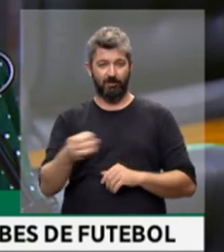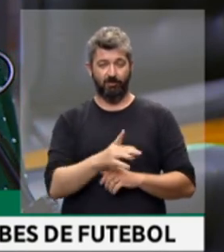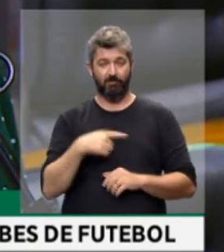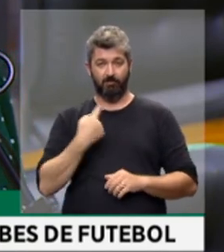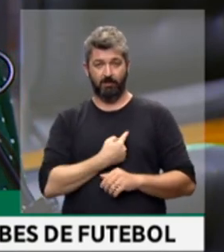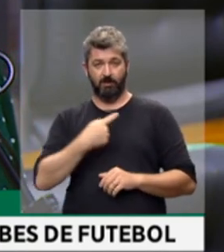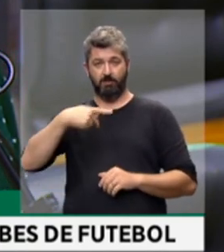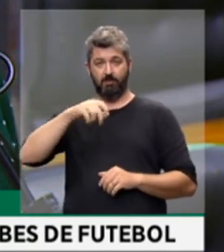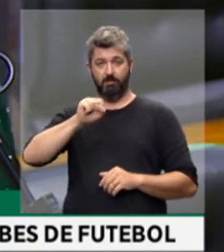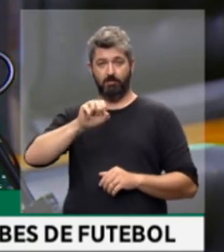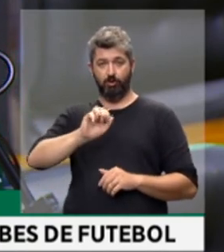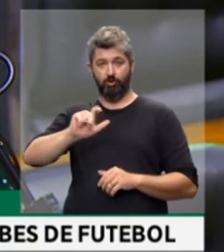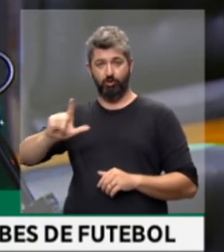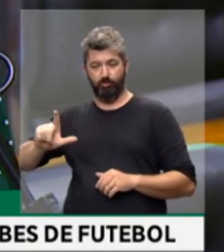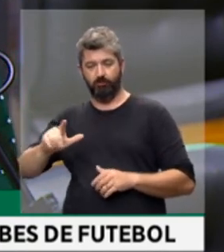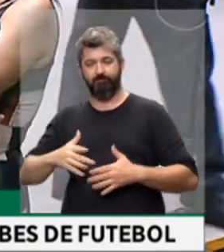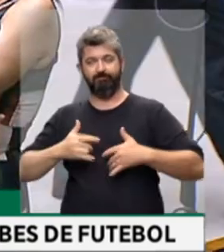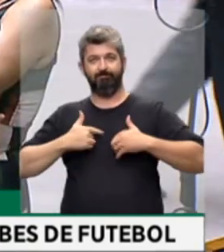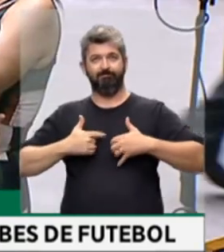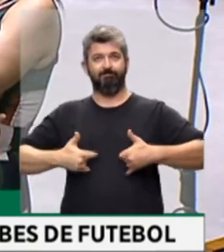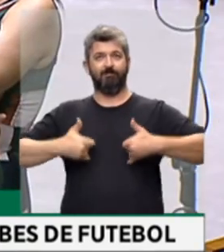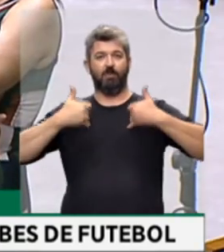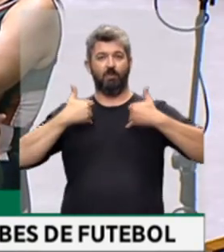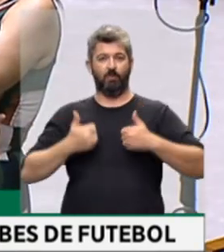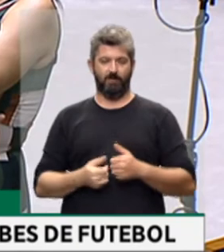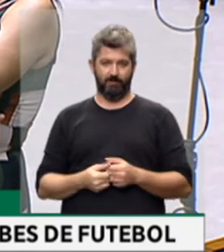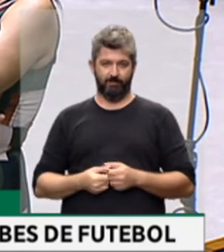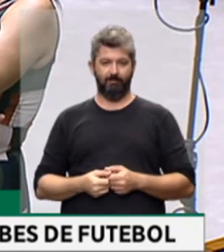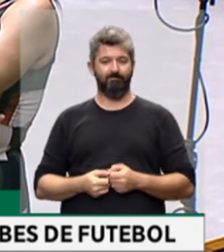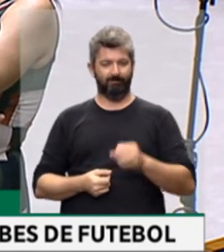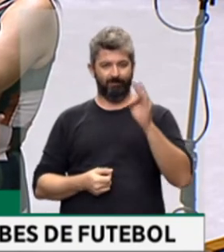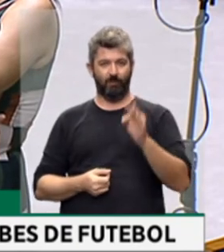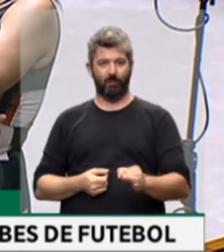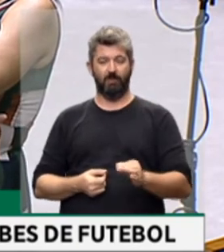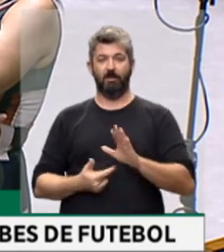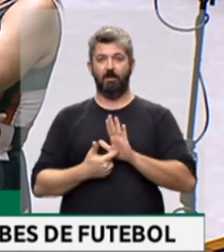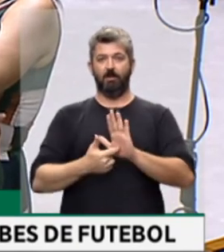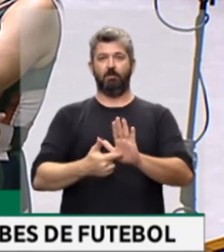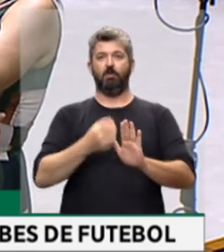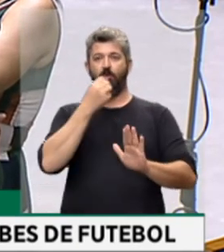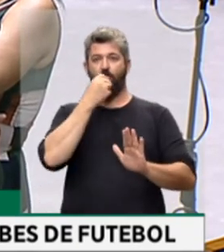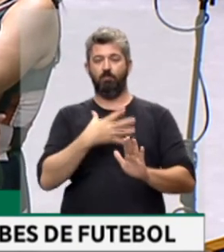RIO, A DEPUTADA VIVI REIS, QUE VAI ENTRAR NO LUGAR DO NOSSO DEPUTADO EDMILSON RODRIGUES, NA VERDADE O NOSSO PREFEITO DE